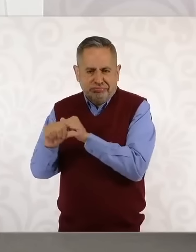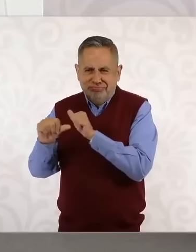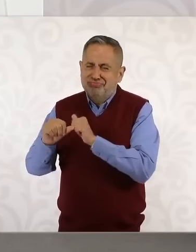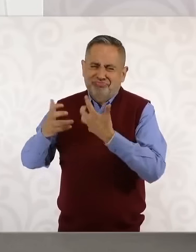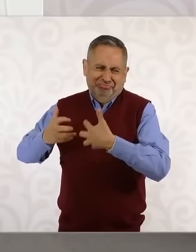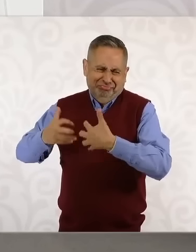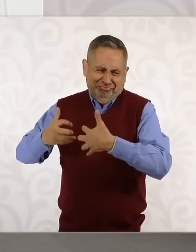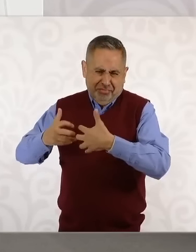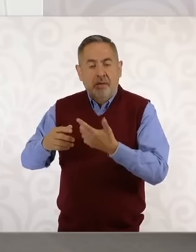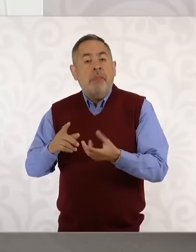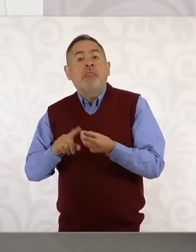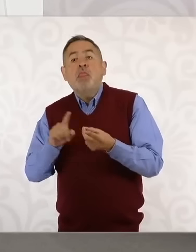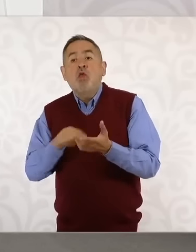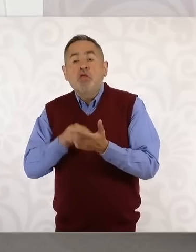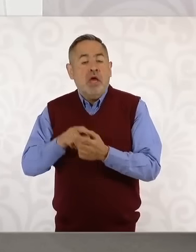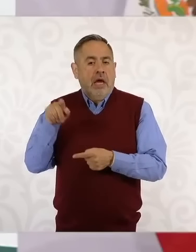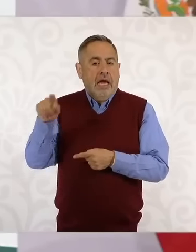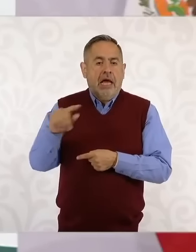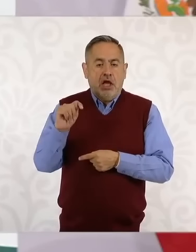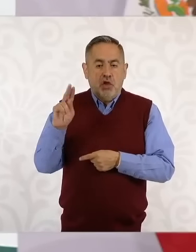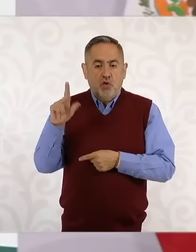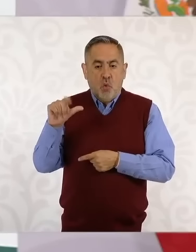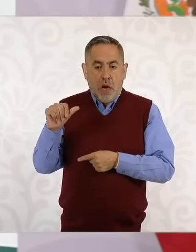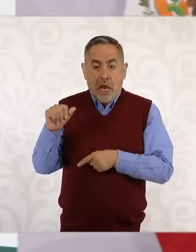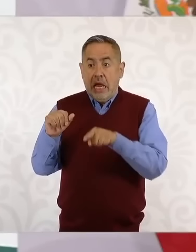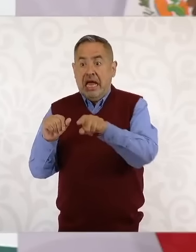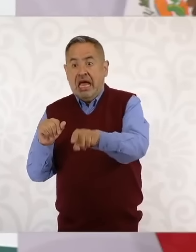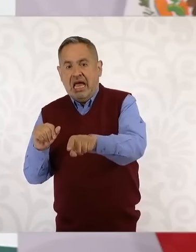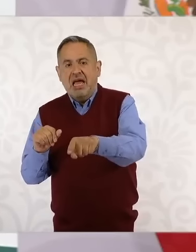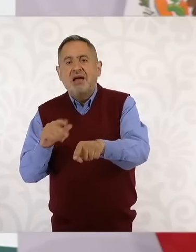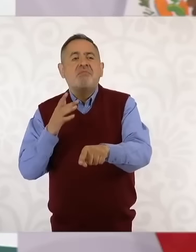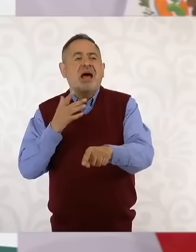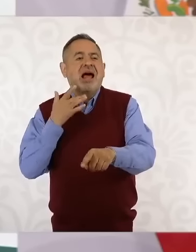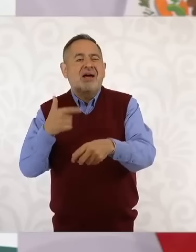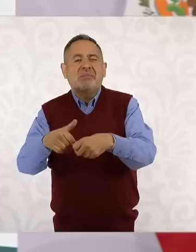una entula que va a sustituir, por cierto, a la de combustolio,